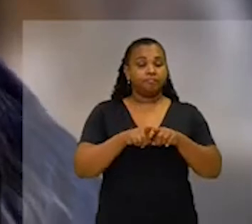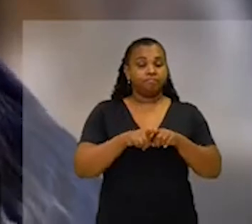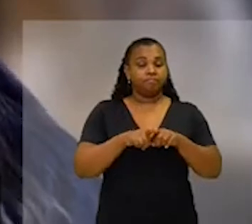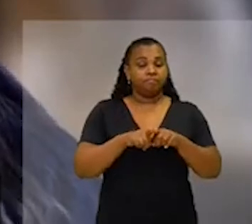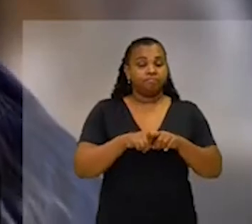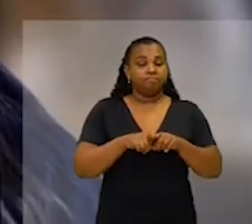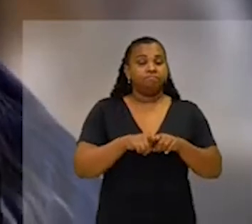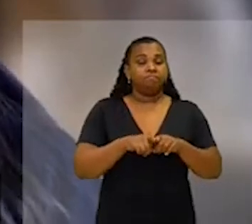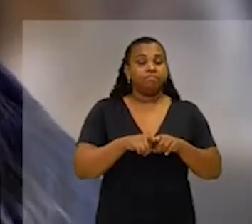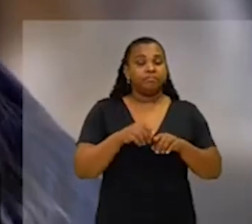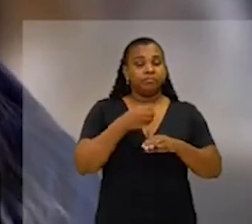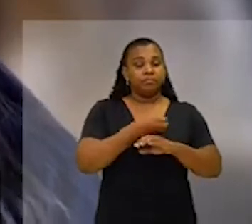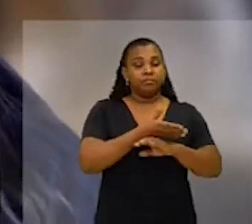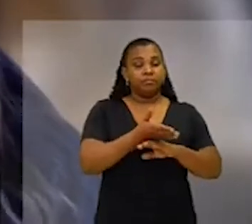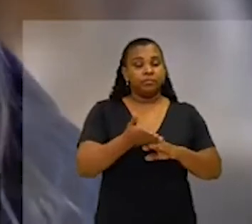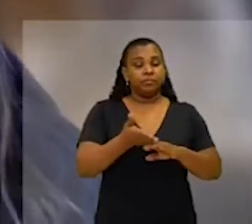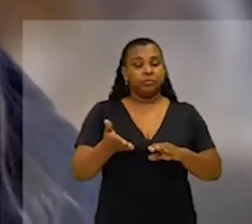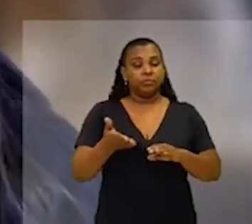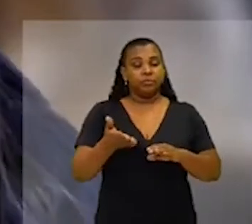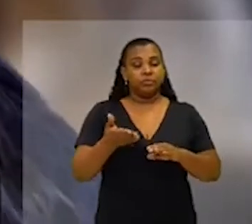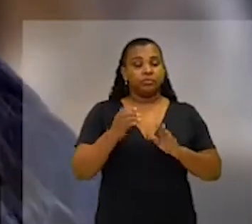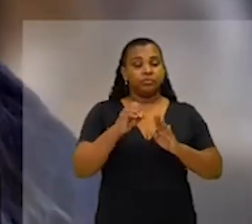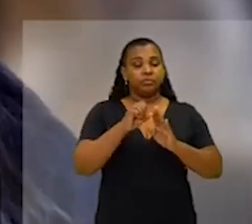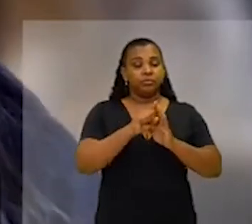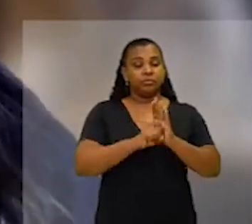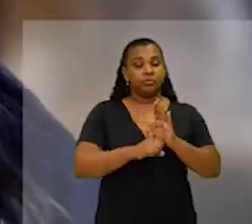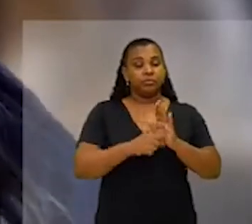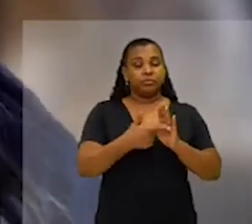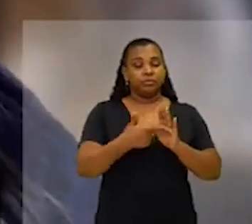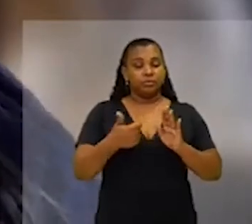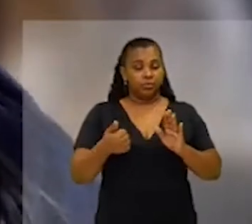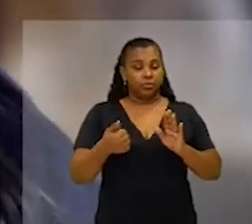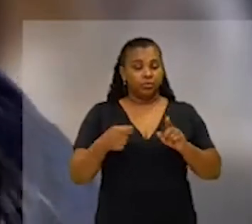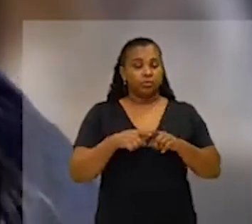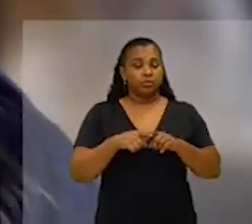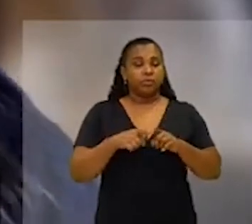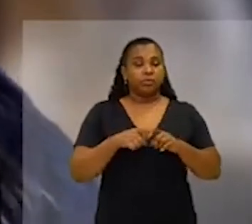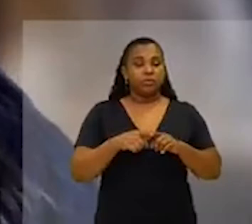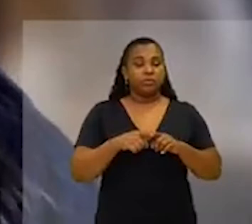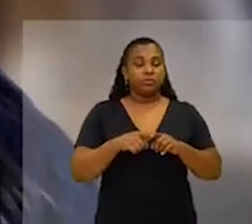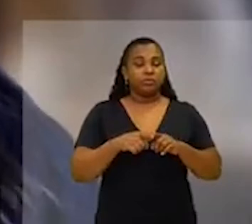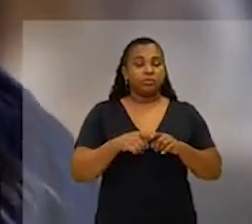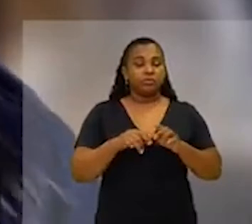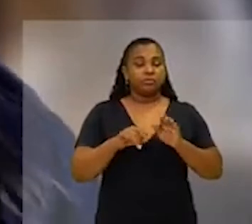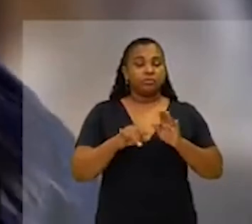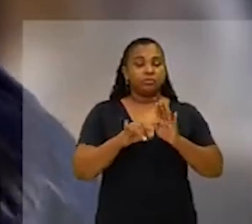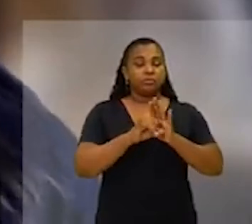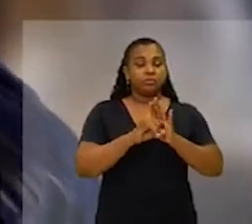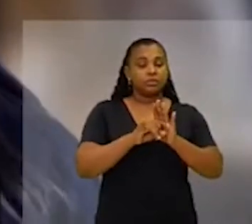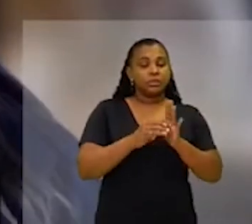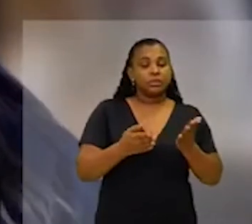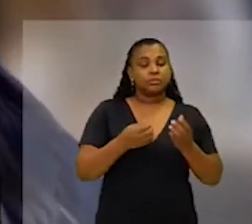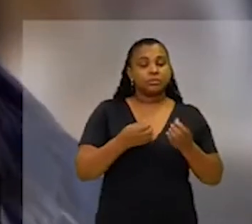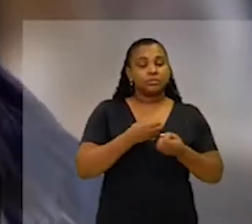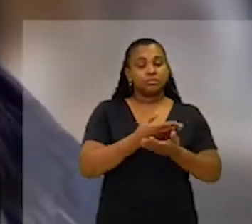lançado em 2019 web participação foi agraciado com Jabuti em 2011 participou também do comitê